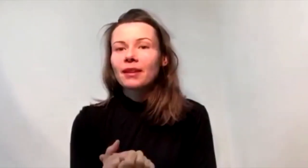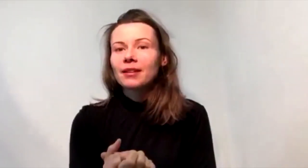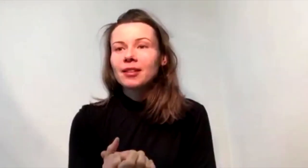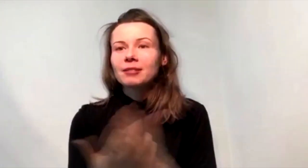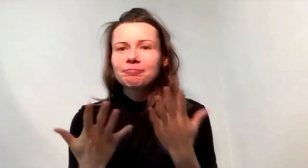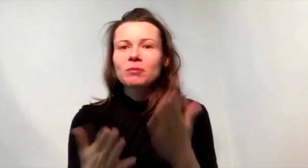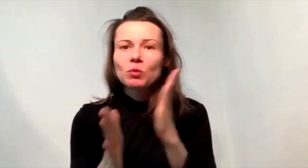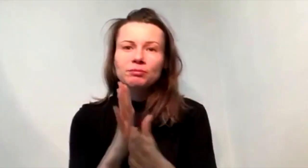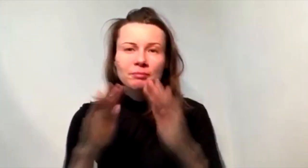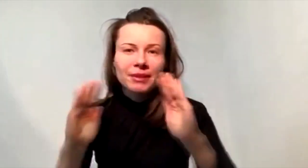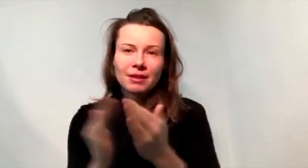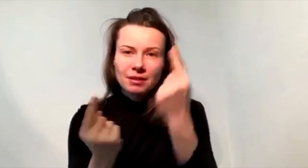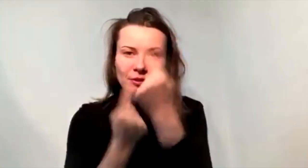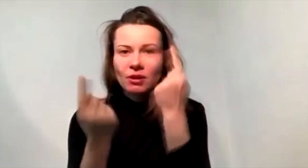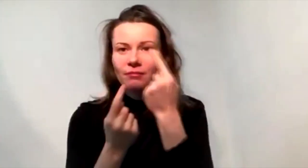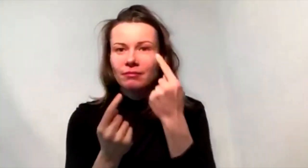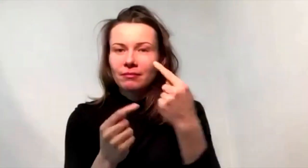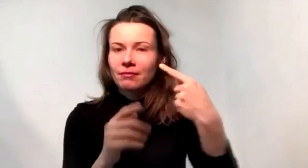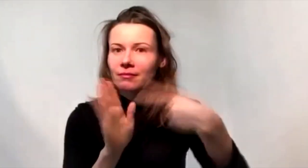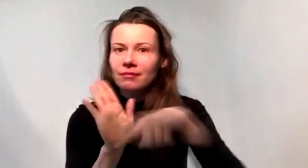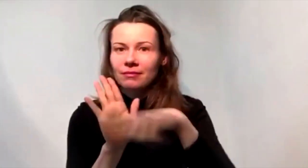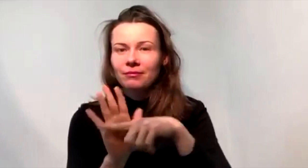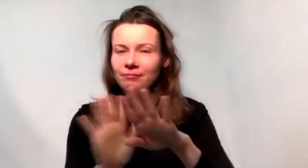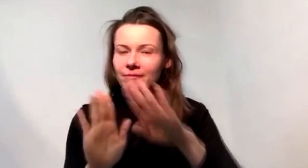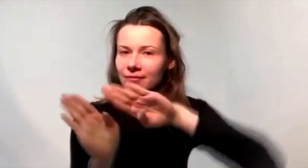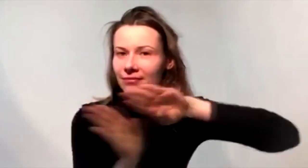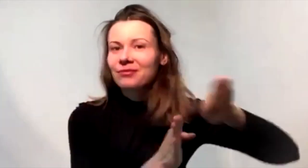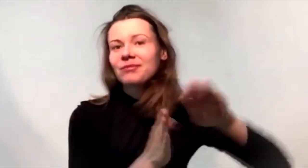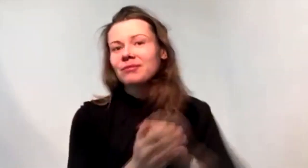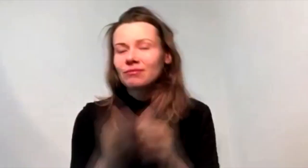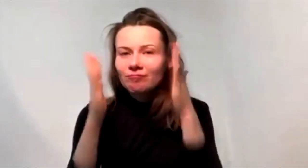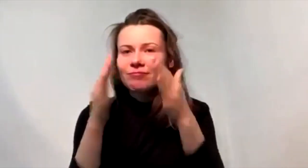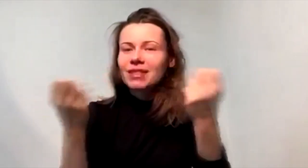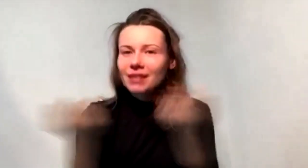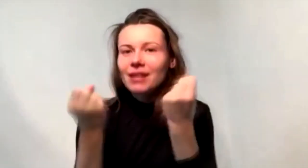Po prostu staram się mniej myśleć o minusach i odsuwam je na bok.